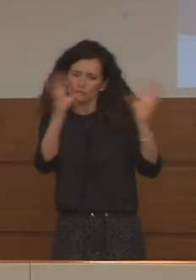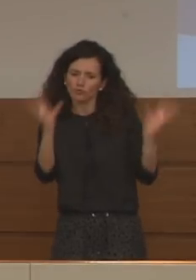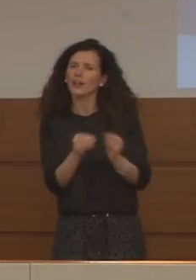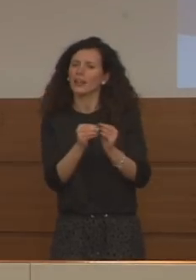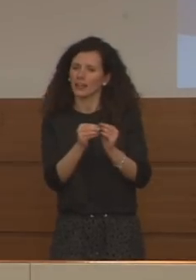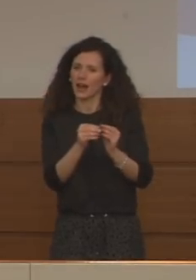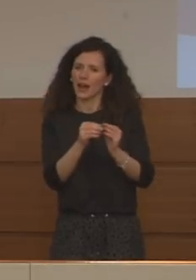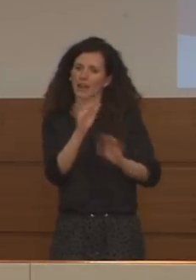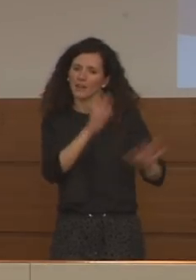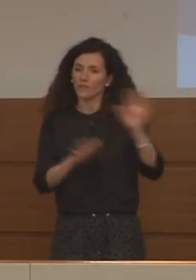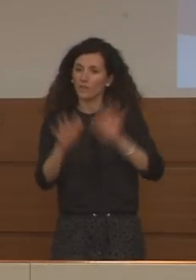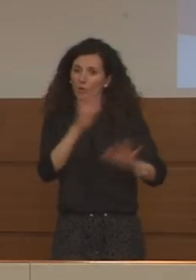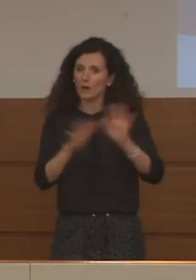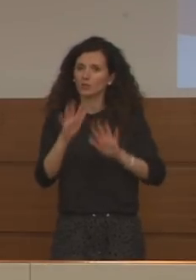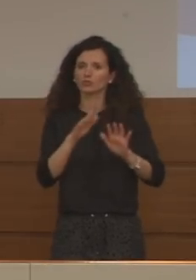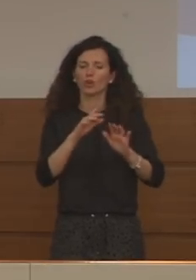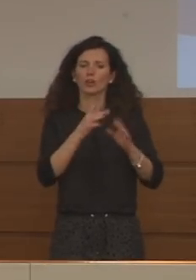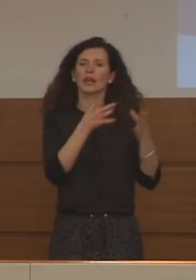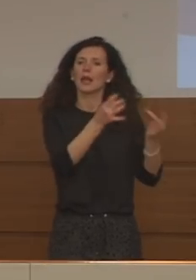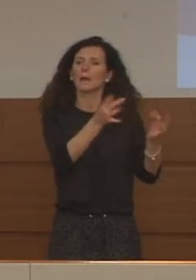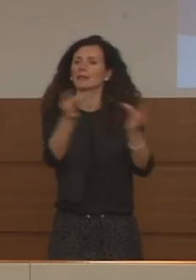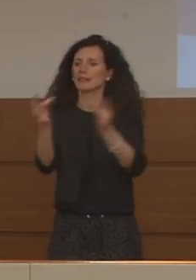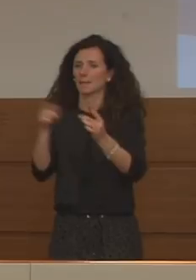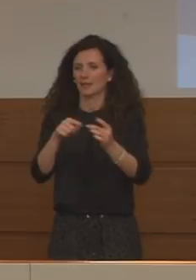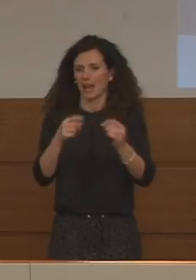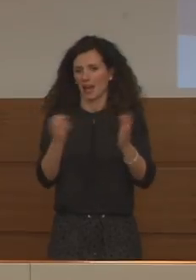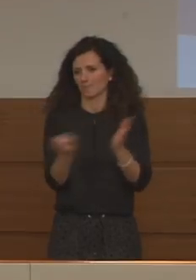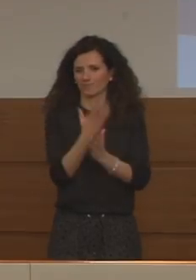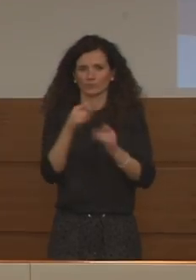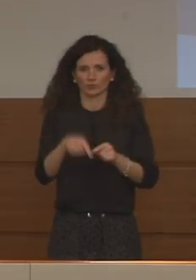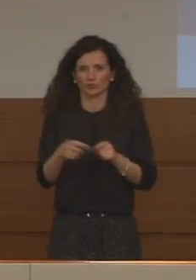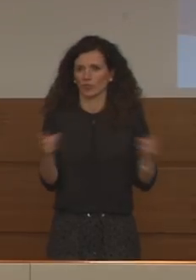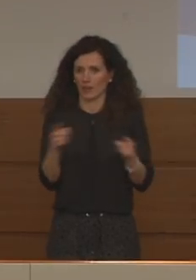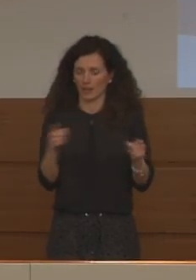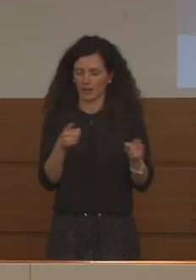epidemiologica di quanto sta avvenendo e ribadisco che noi due volte a settimana